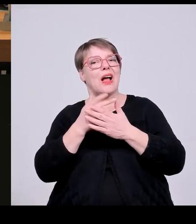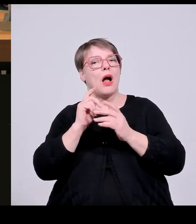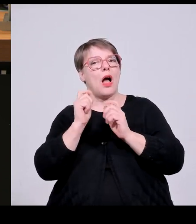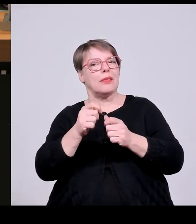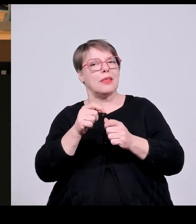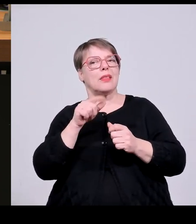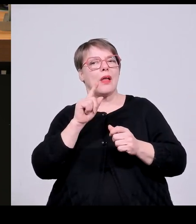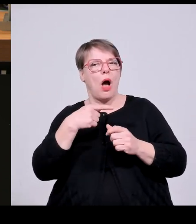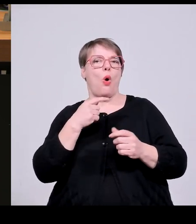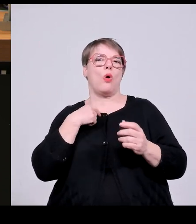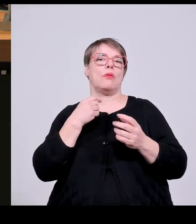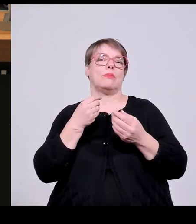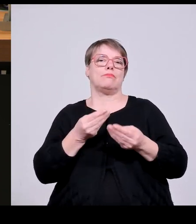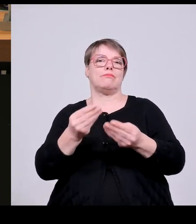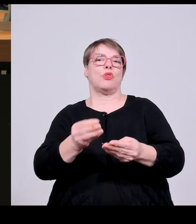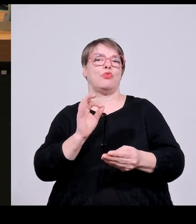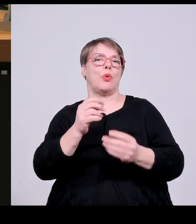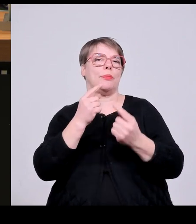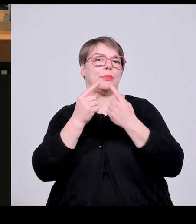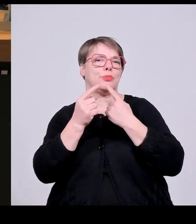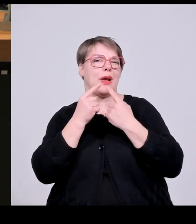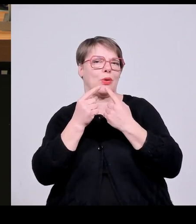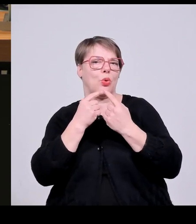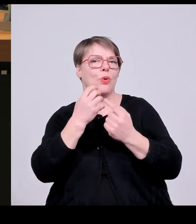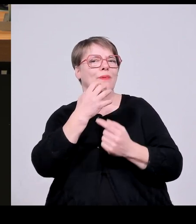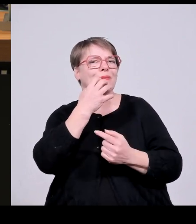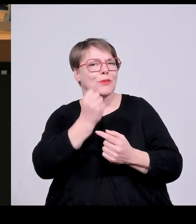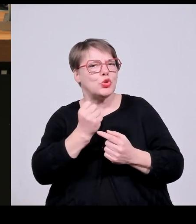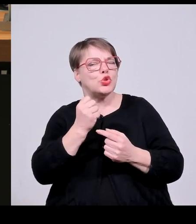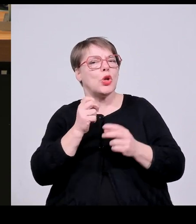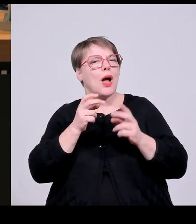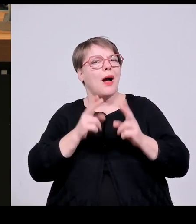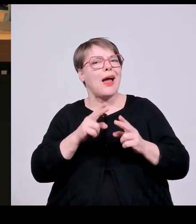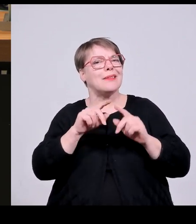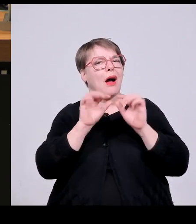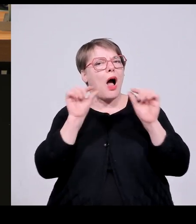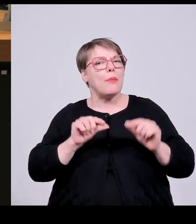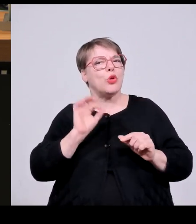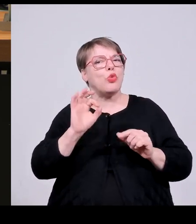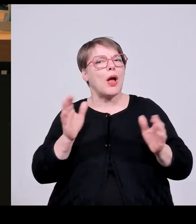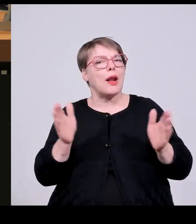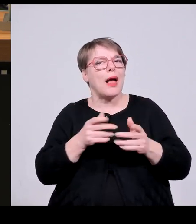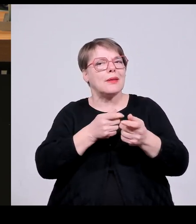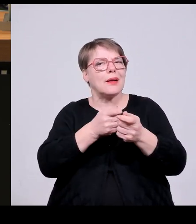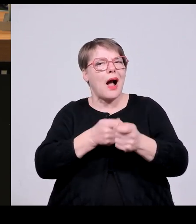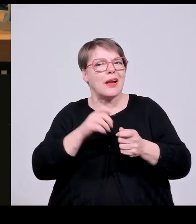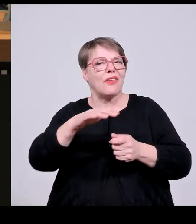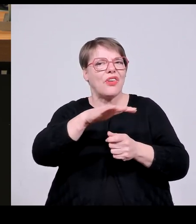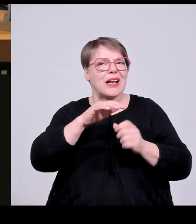die Kleingärten schützen wollen, von Ihnen erwarte ich die Mitarbeit, wenn wir mit dem Bausenator gemeinsam den